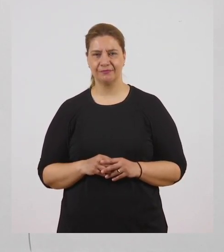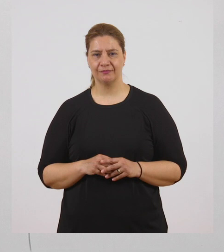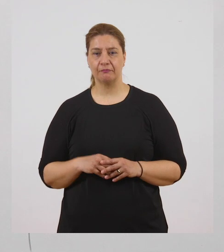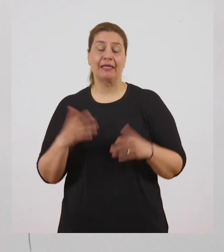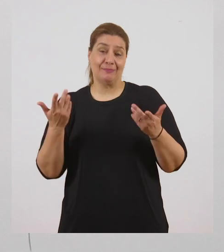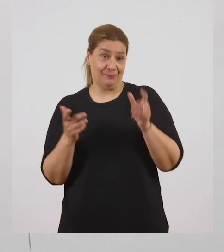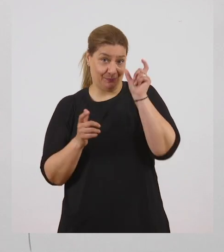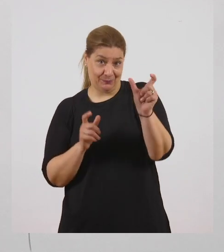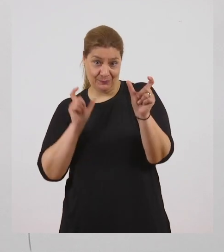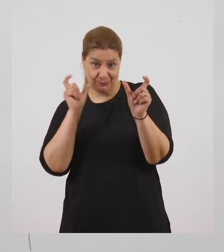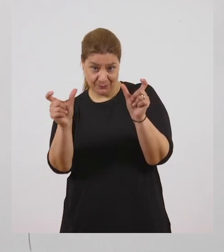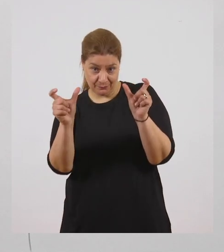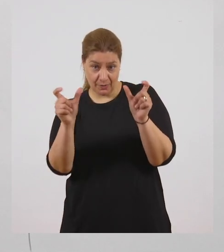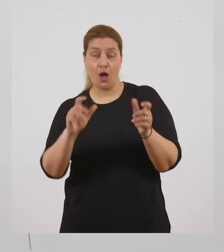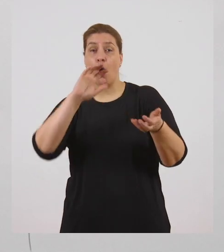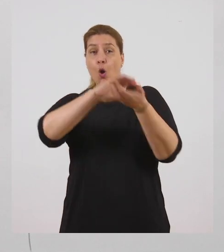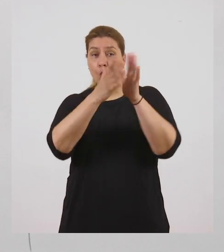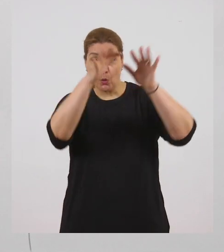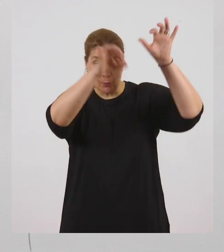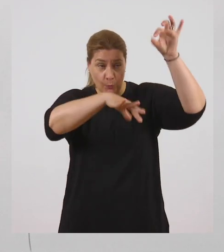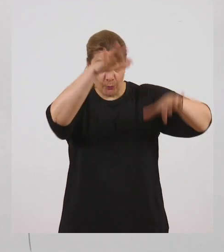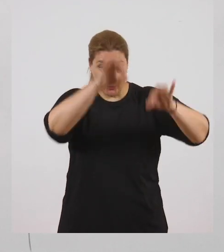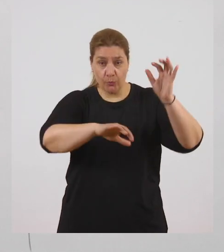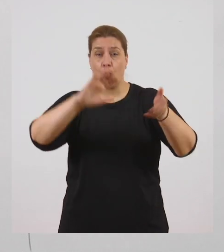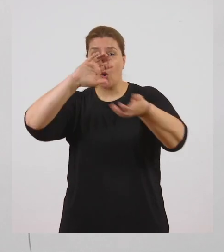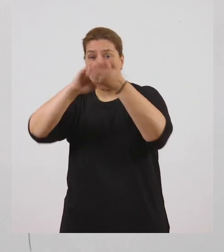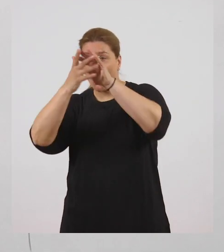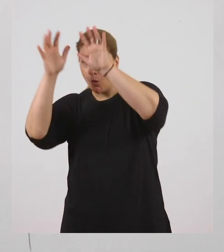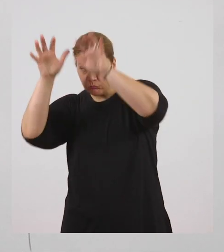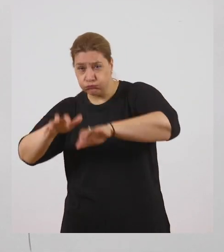Στην ουσία το χιονόνερο και το χιονόβροχο είναι το ίδιο πράγμα. Εκχιονιστικό...